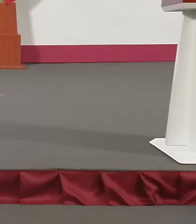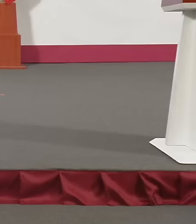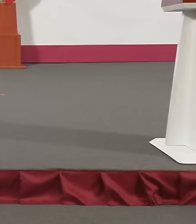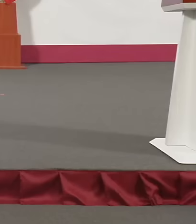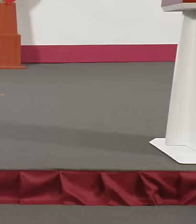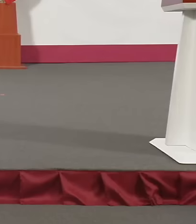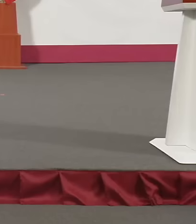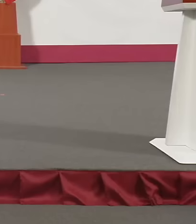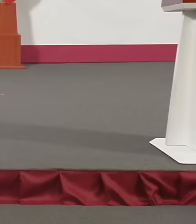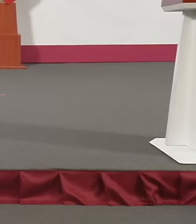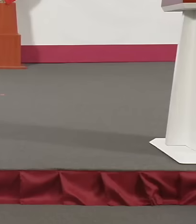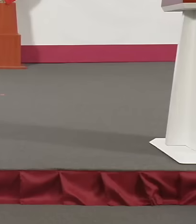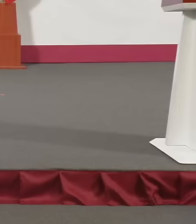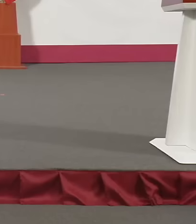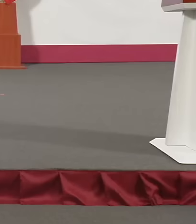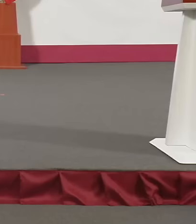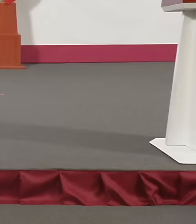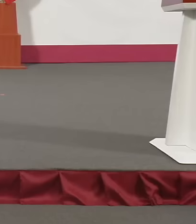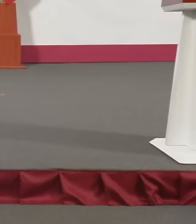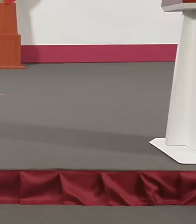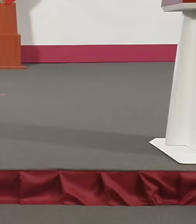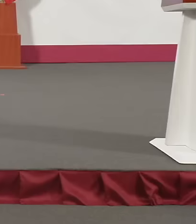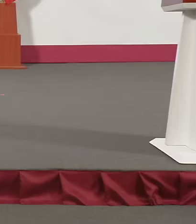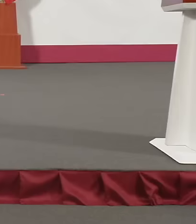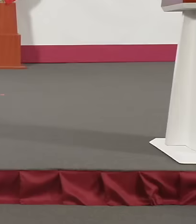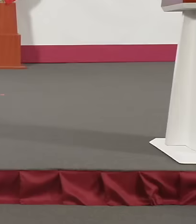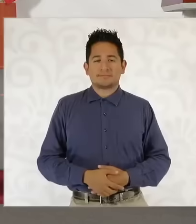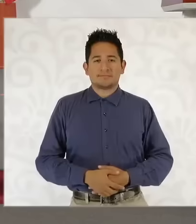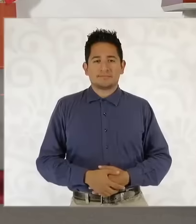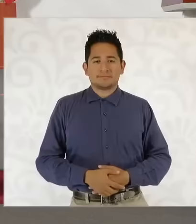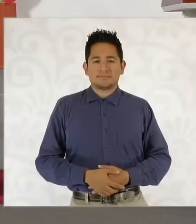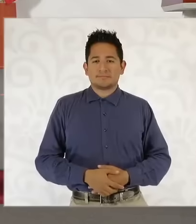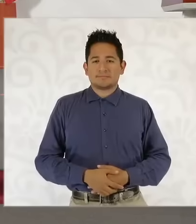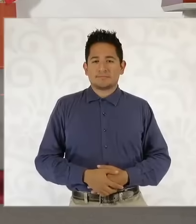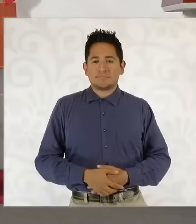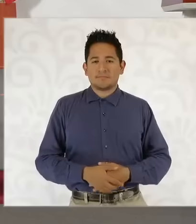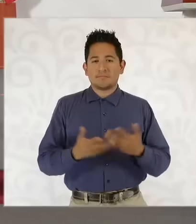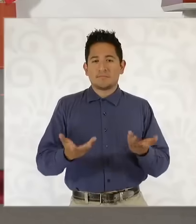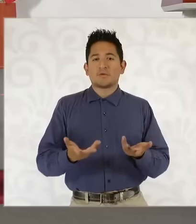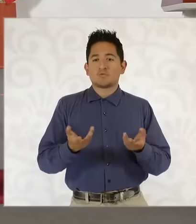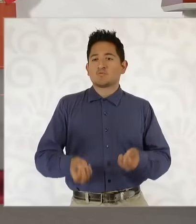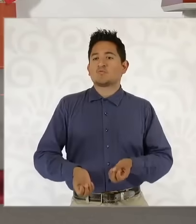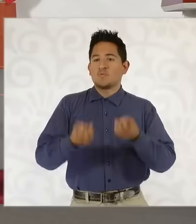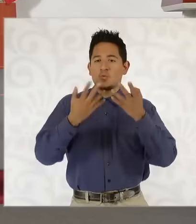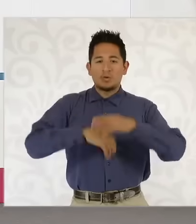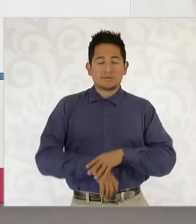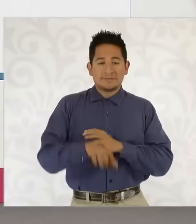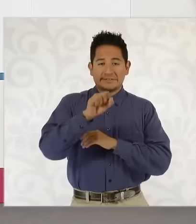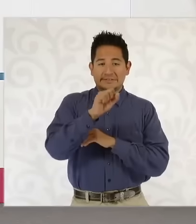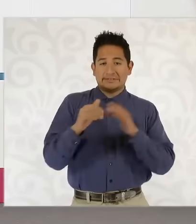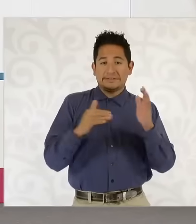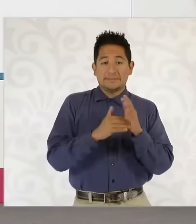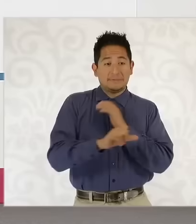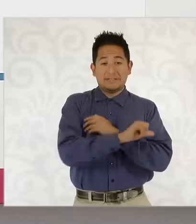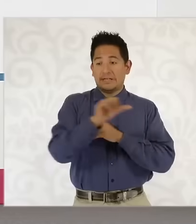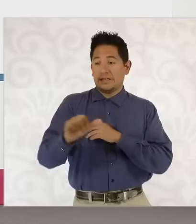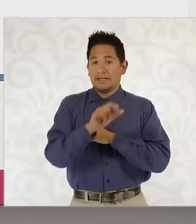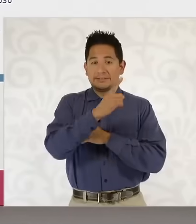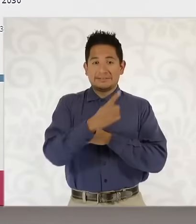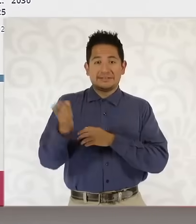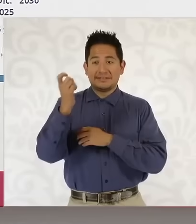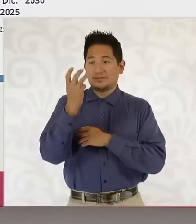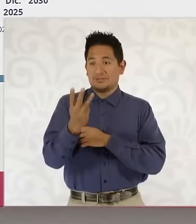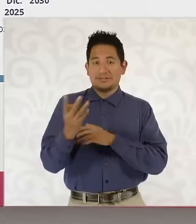Recuerden que aquí está losya y otros cuántos de 60,000 a 103,000. Y bueno, Calderón no se